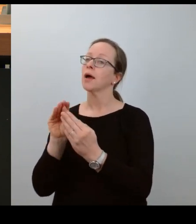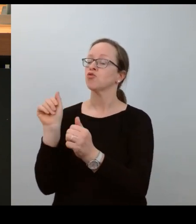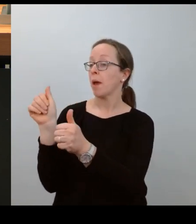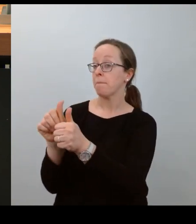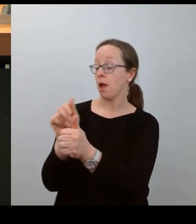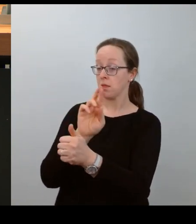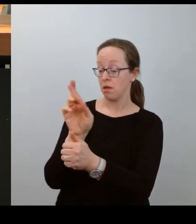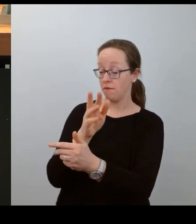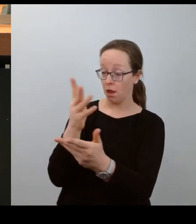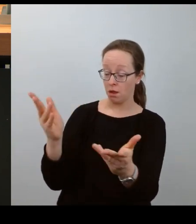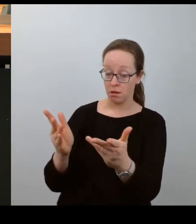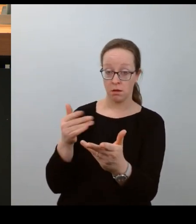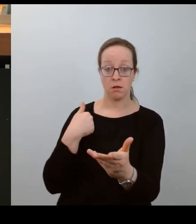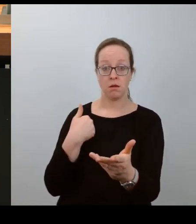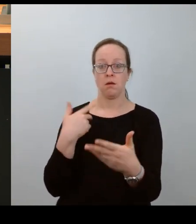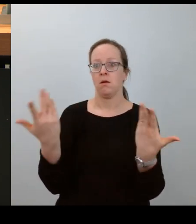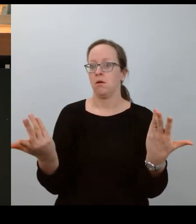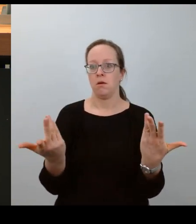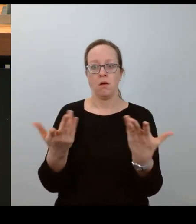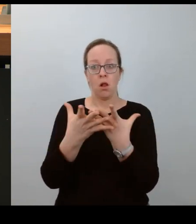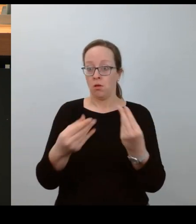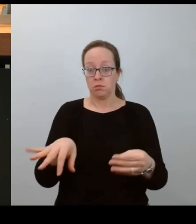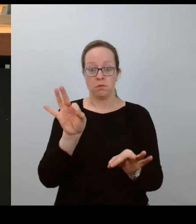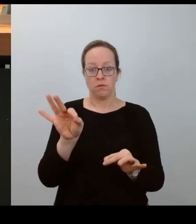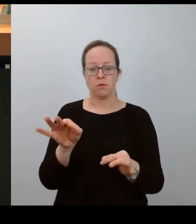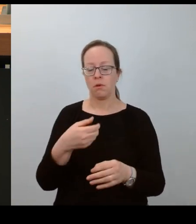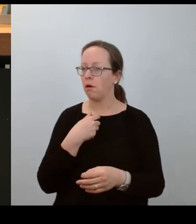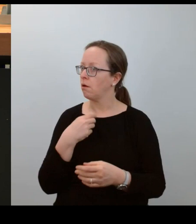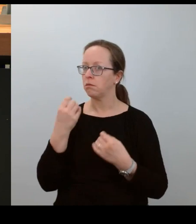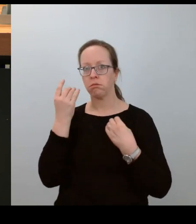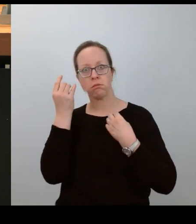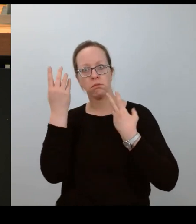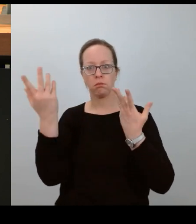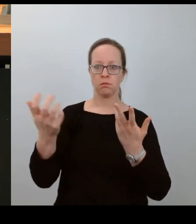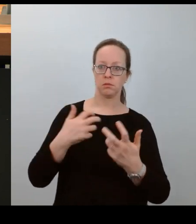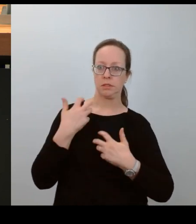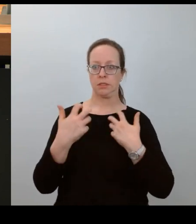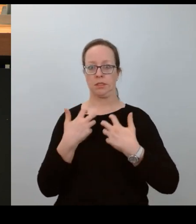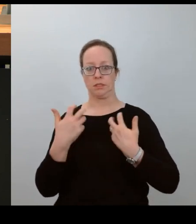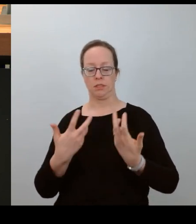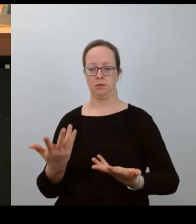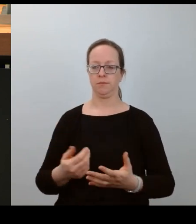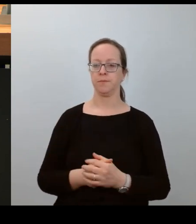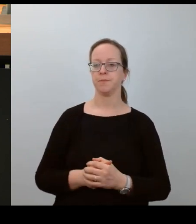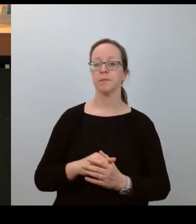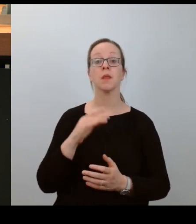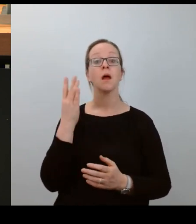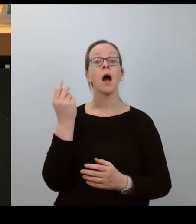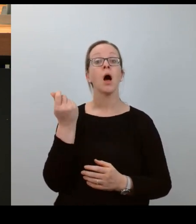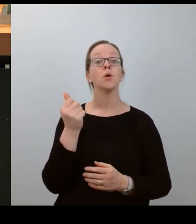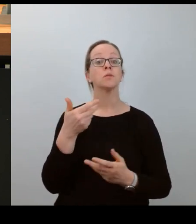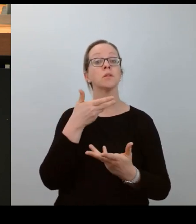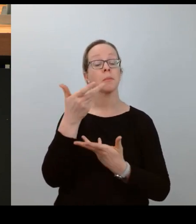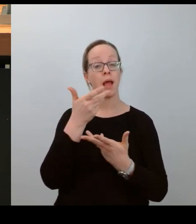war von unzutreffenden Behauptungen die Rede, von bis zu Kooperationsvereinbarungen zu Sabotage.